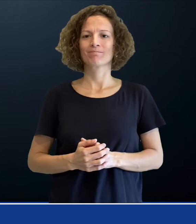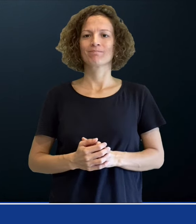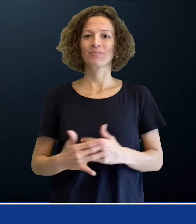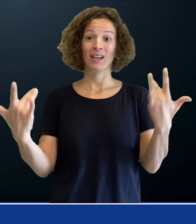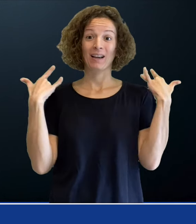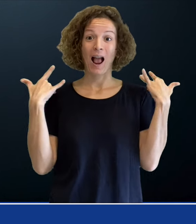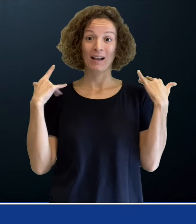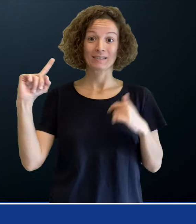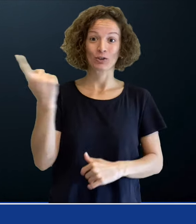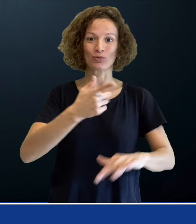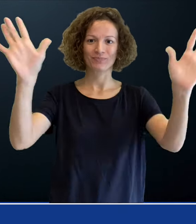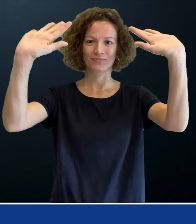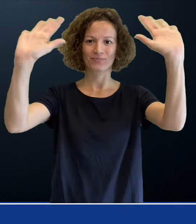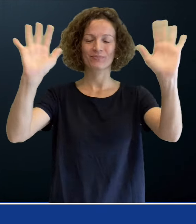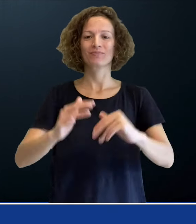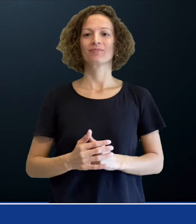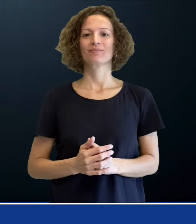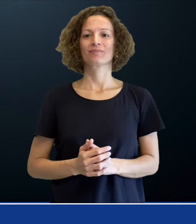Grazie a tutti